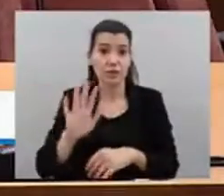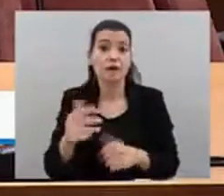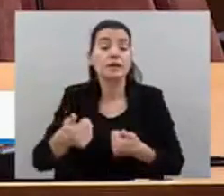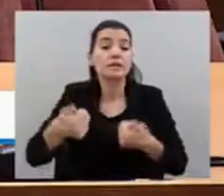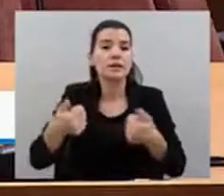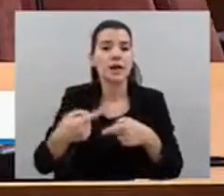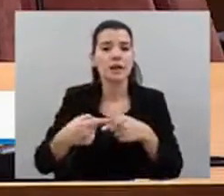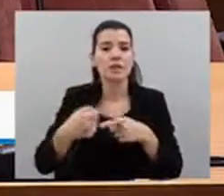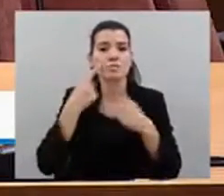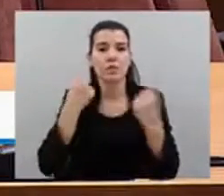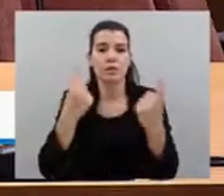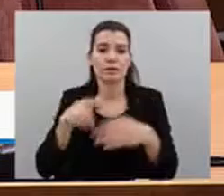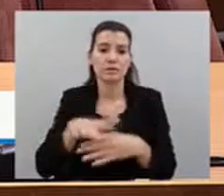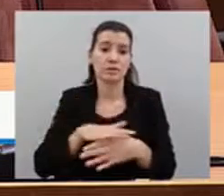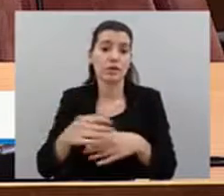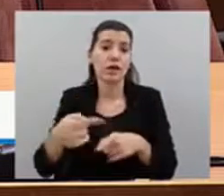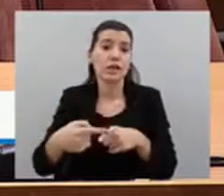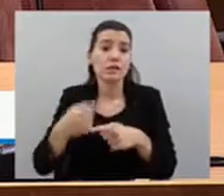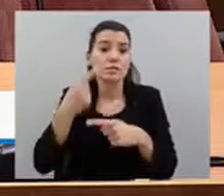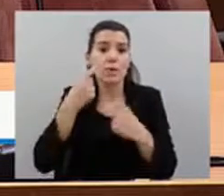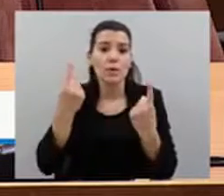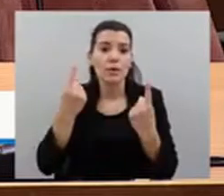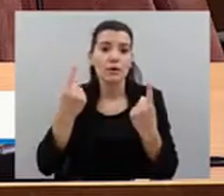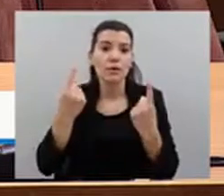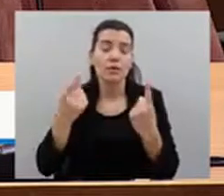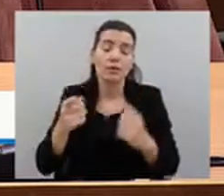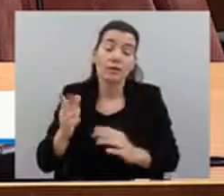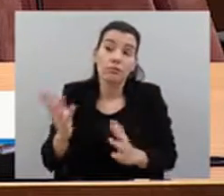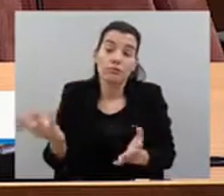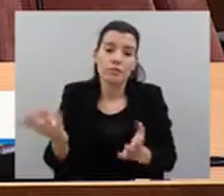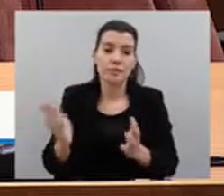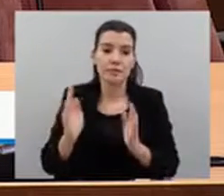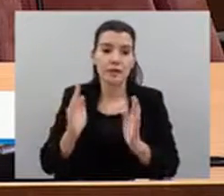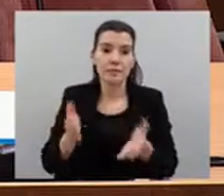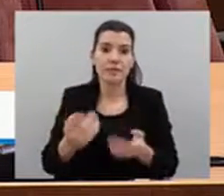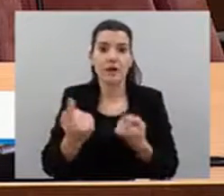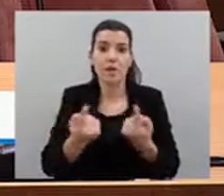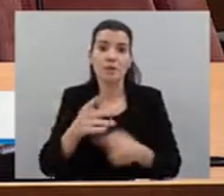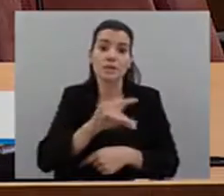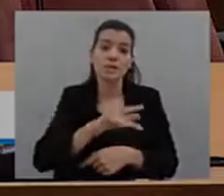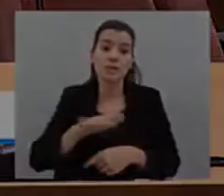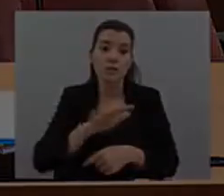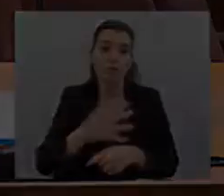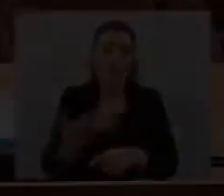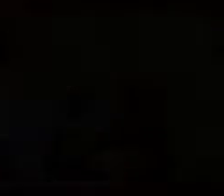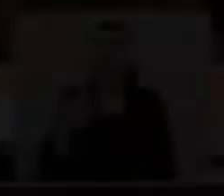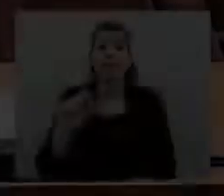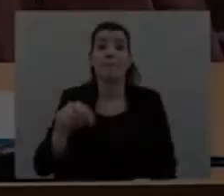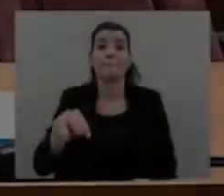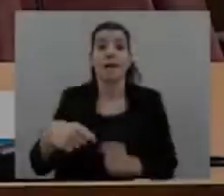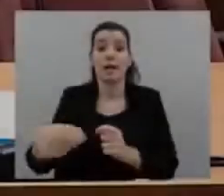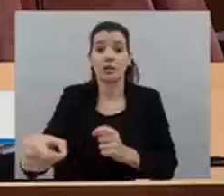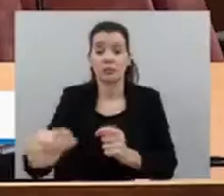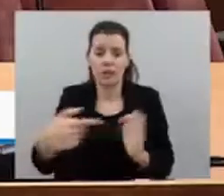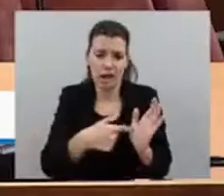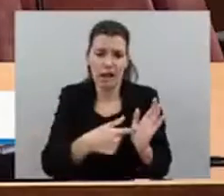público que se justifica que seja uma determinada zona desafetada da Reserva